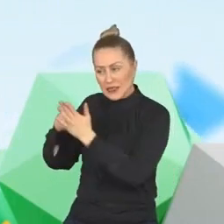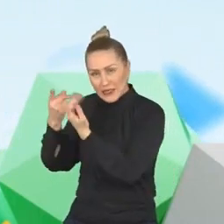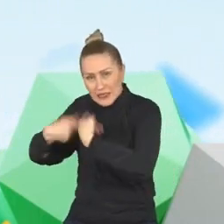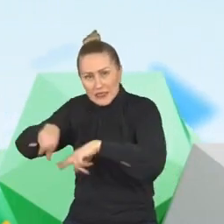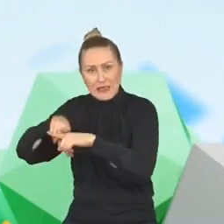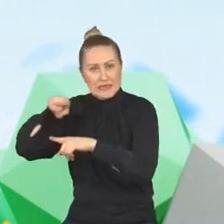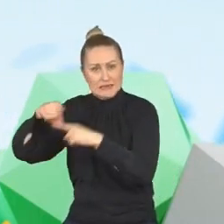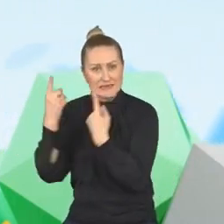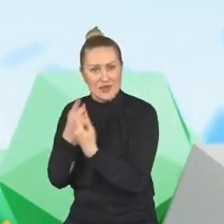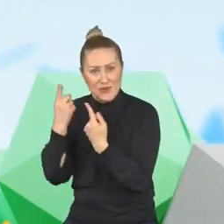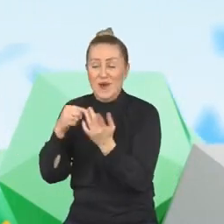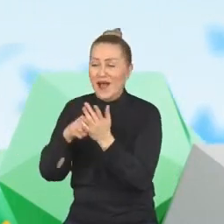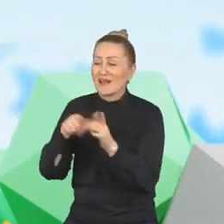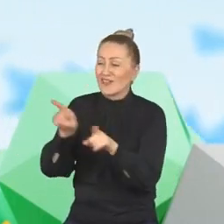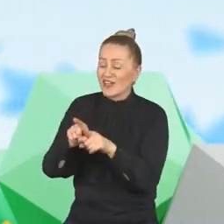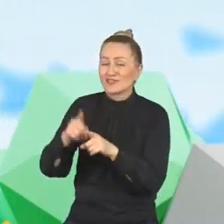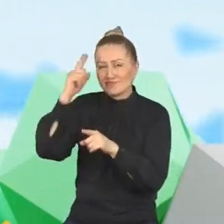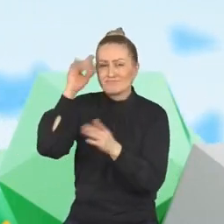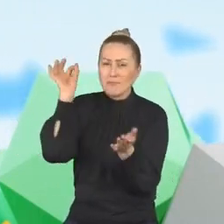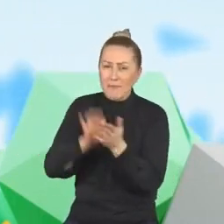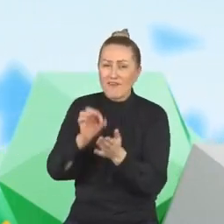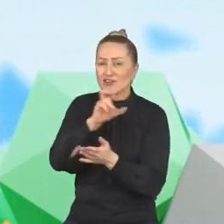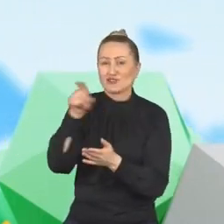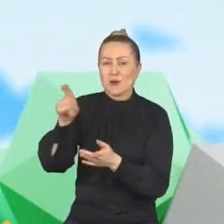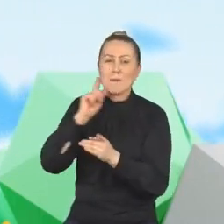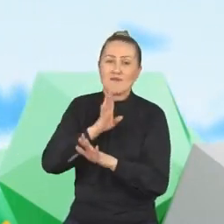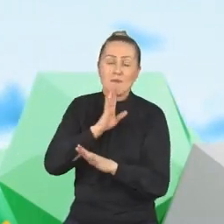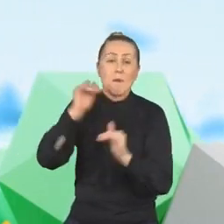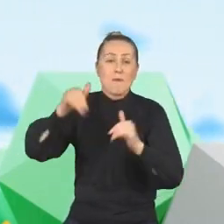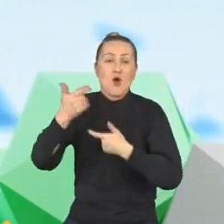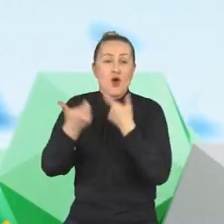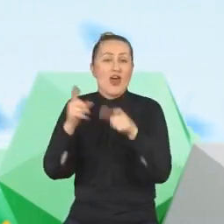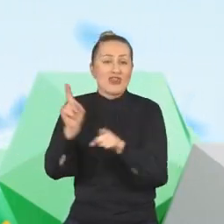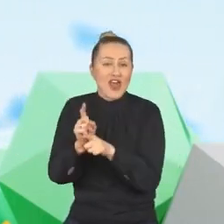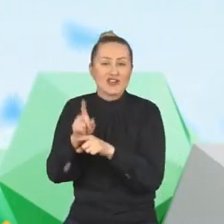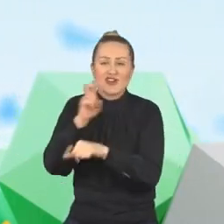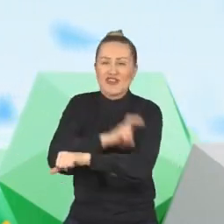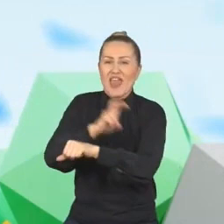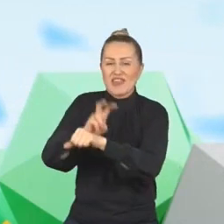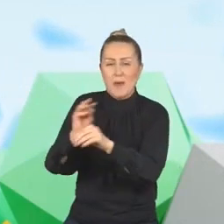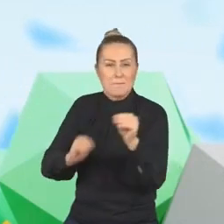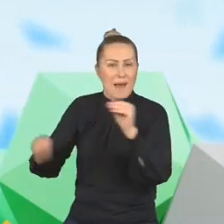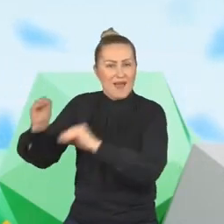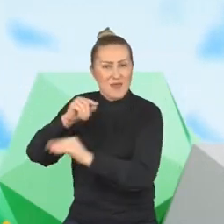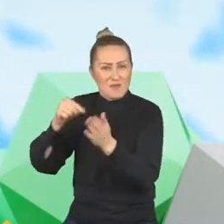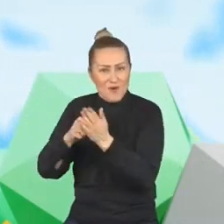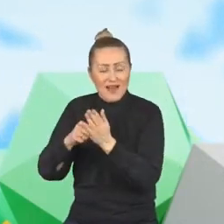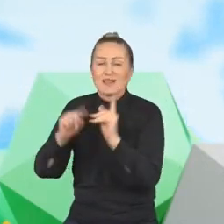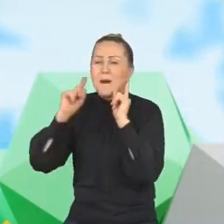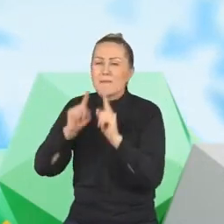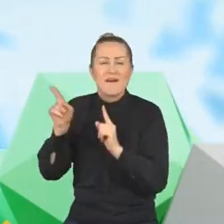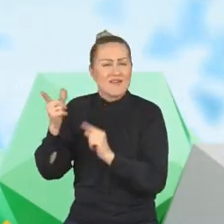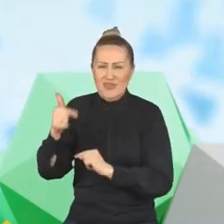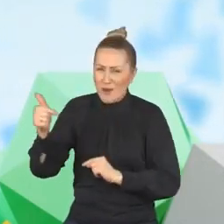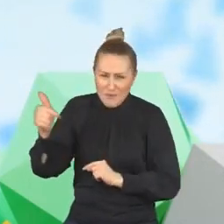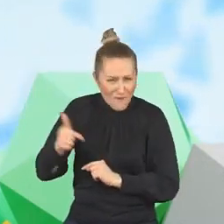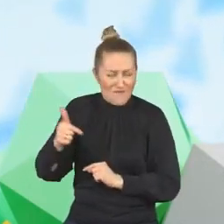i upewnijmy się, czy przypadkiem nie mamy tutaj do czynienia z techniką manipulacji, która nie musi być zastosowana intencjonalnie,